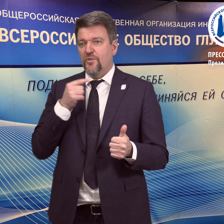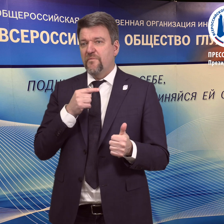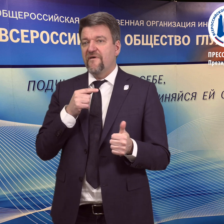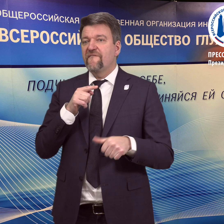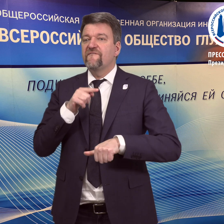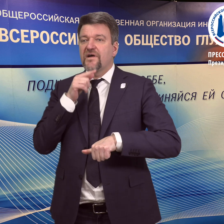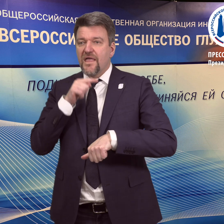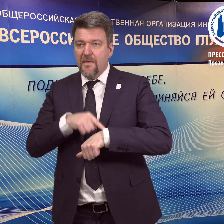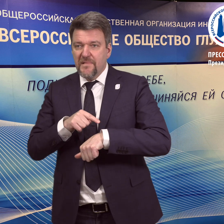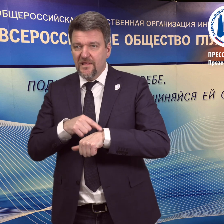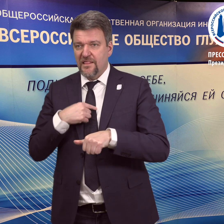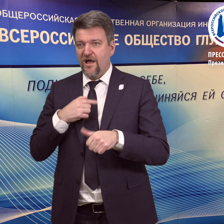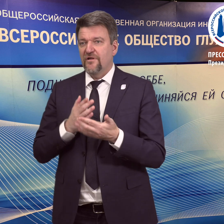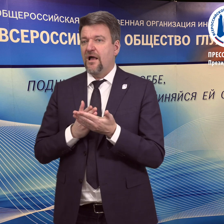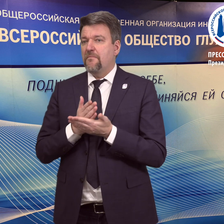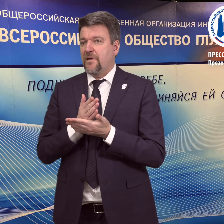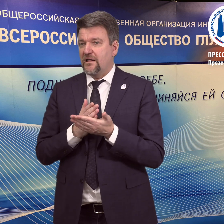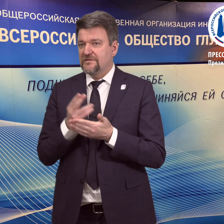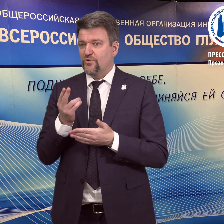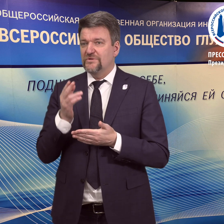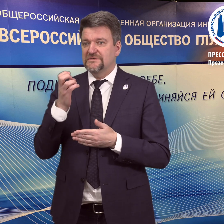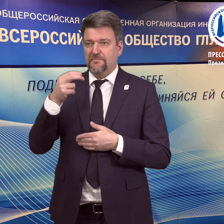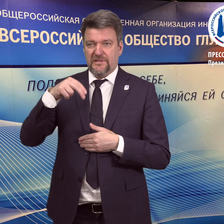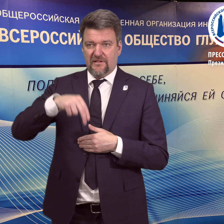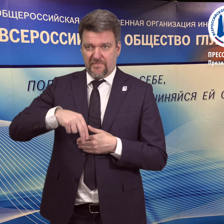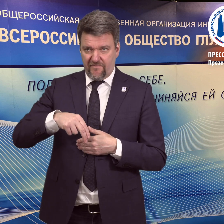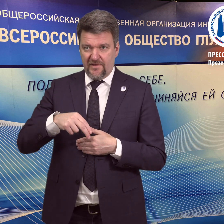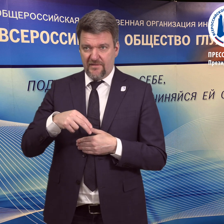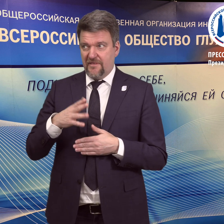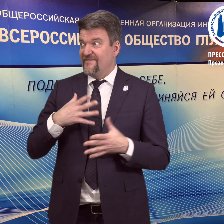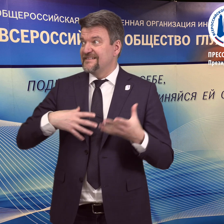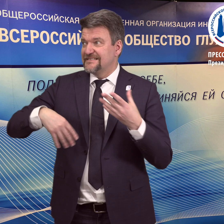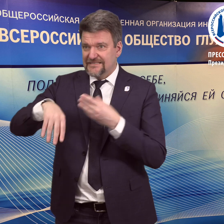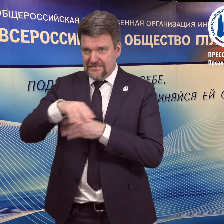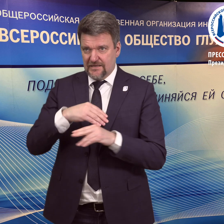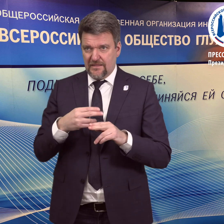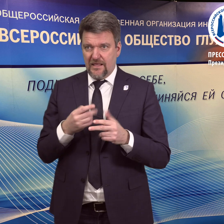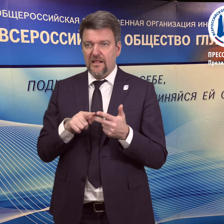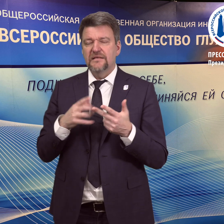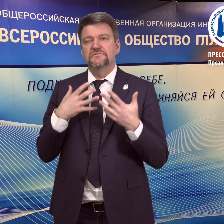Это экономия бюджета, экономия времени,